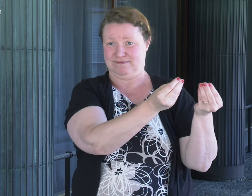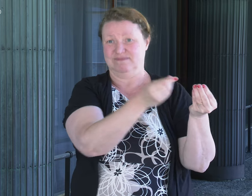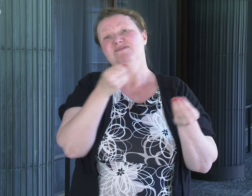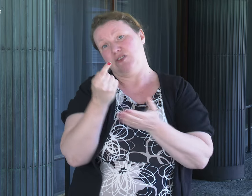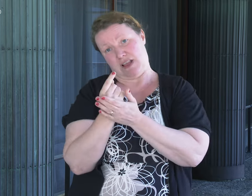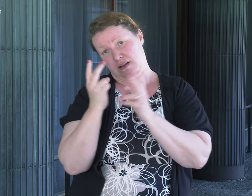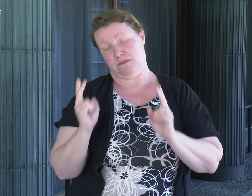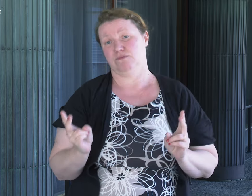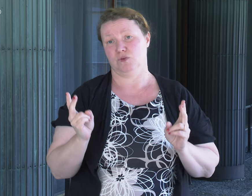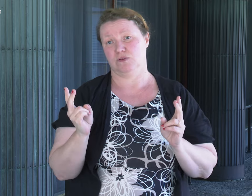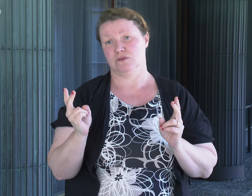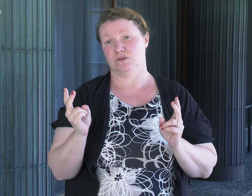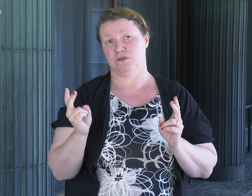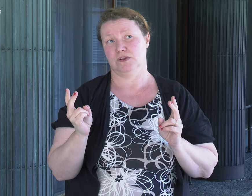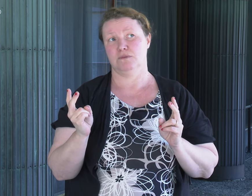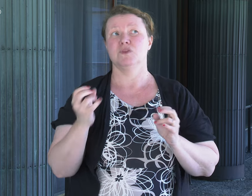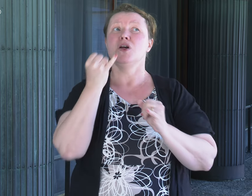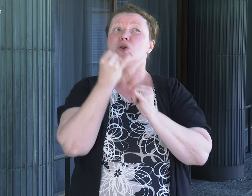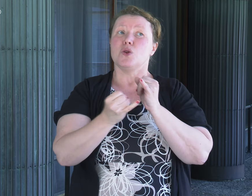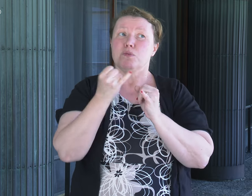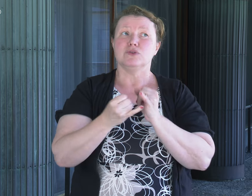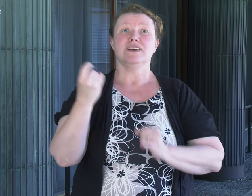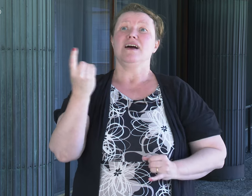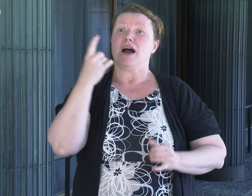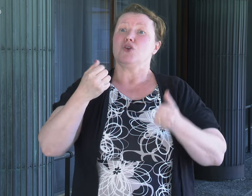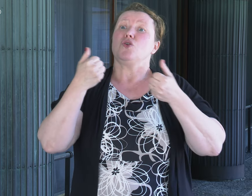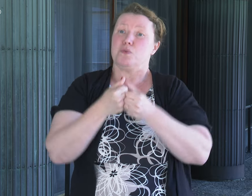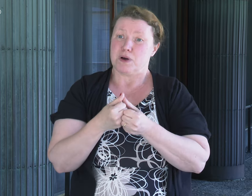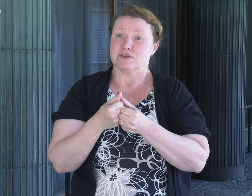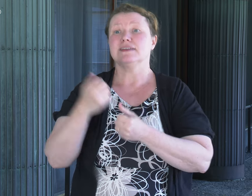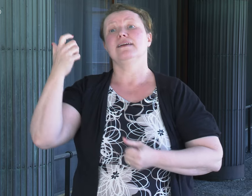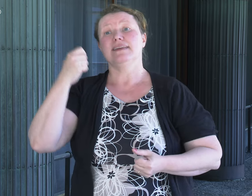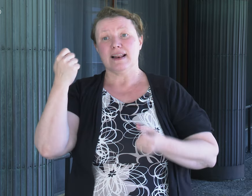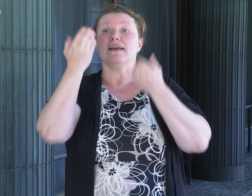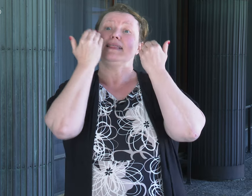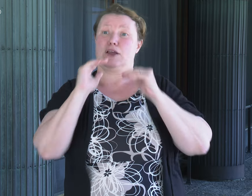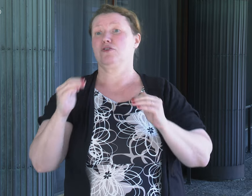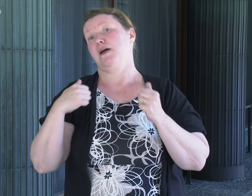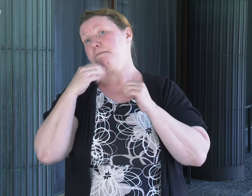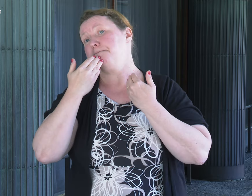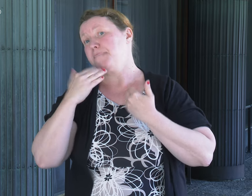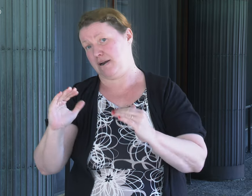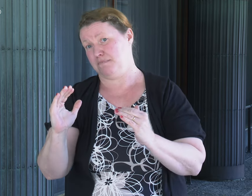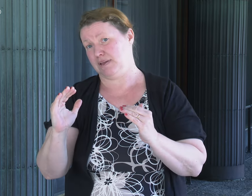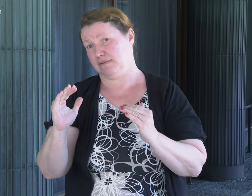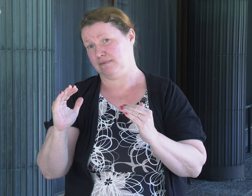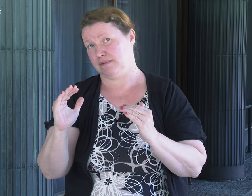Myös se oli tärkeää tässä tilaisuudessa. Ainoa lupaus oli, että Kela tiedottaa paremmin.